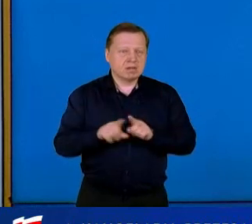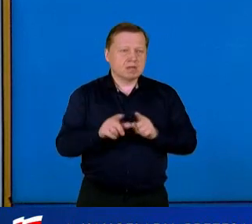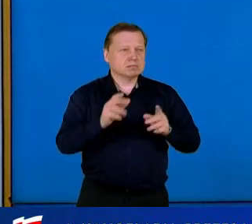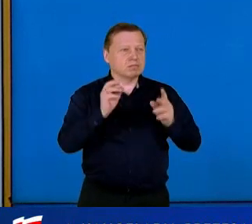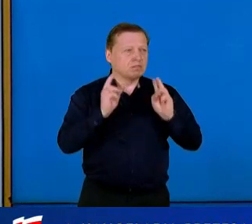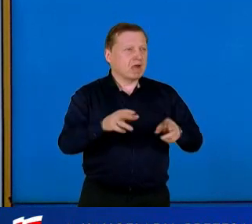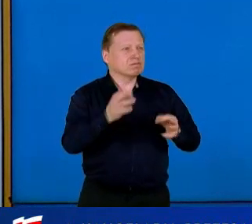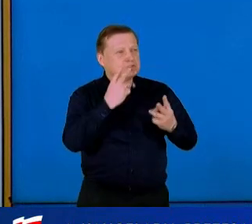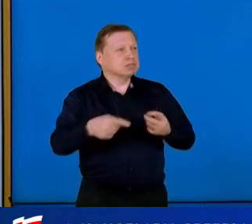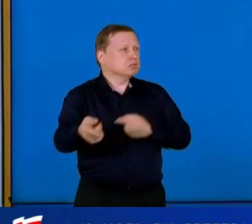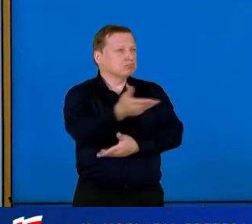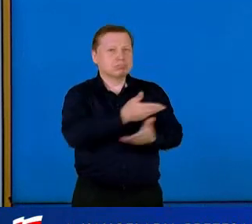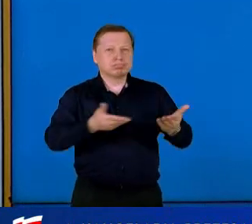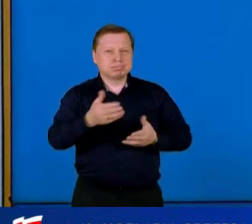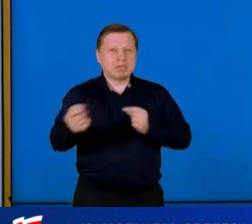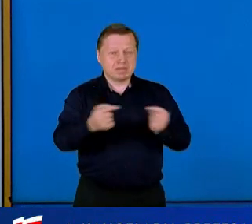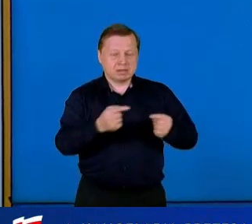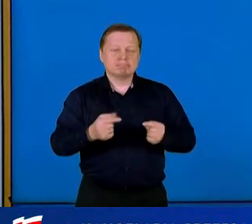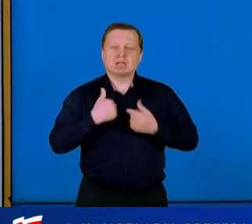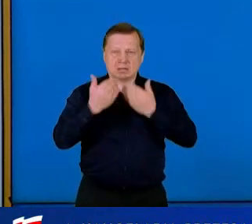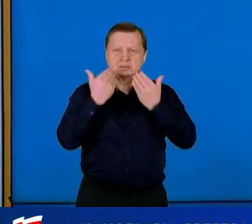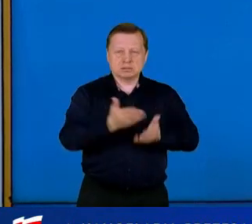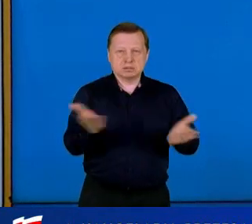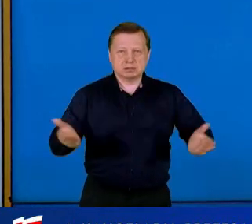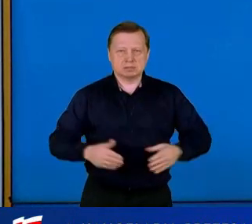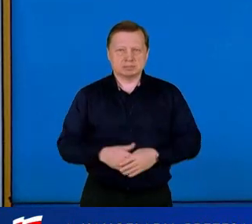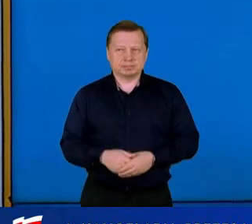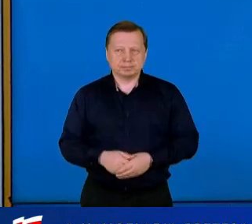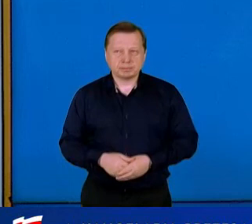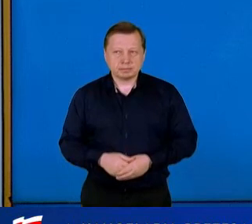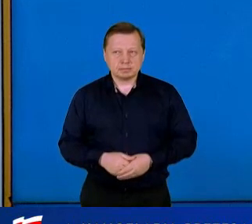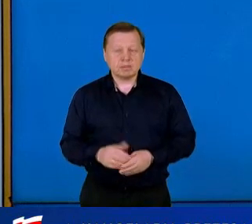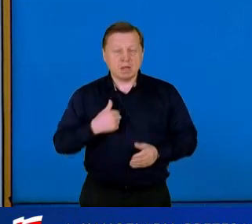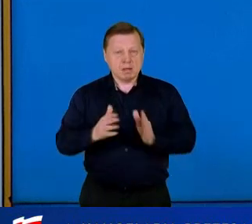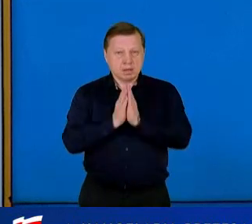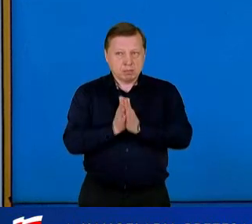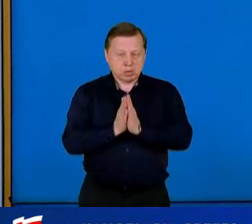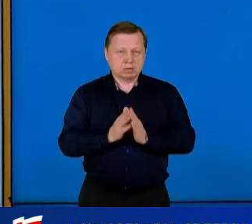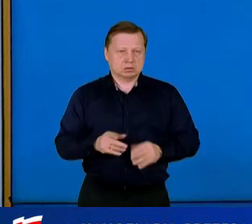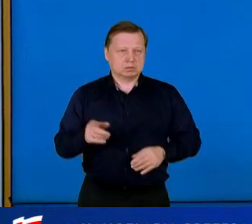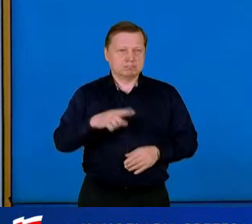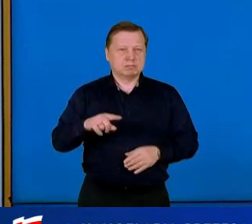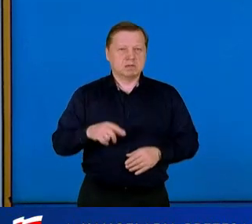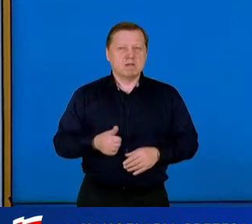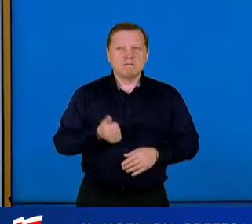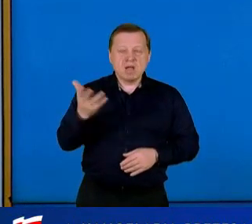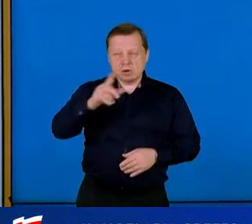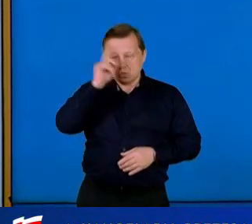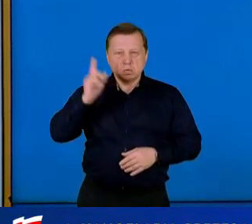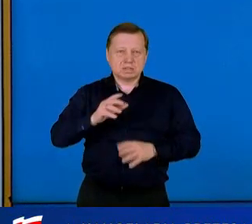które dzisiaj są dyskutowane. I proszę, żeby ta mądrość milczącej większości przeważyła,